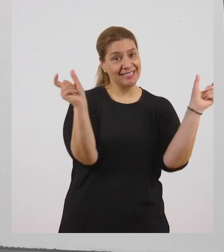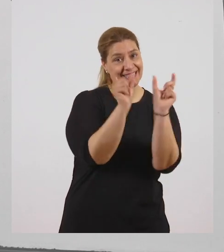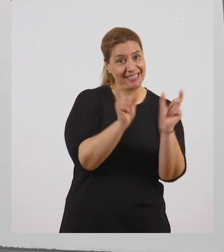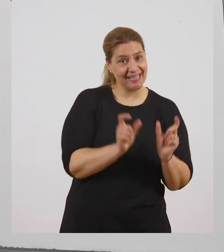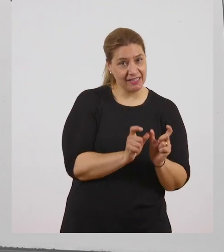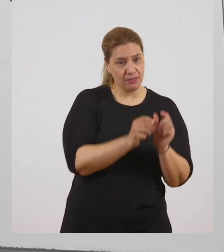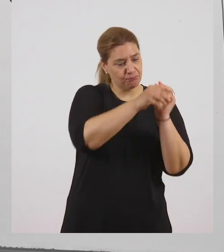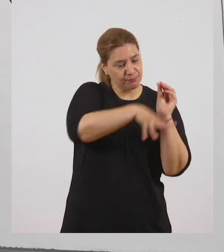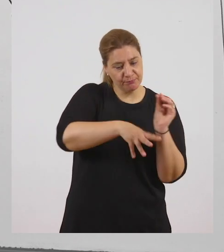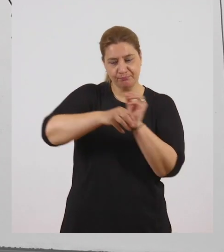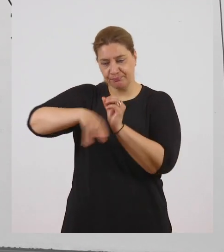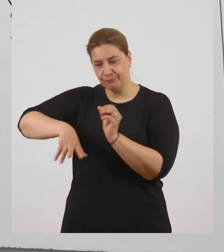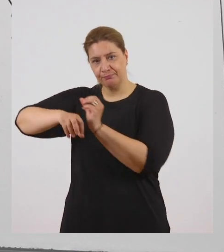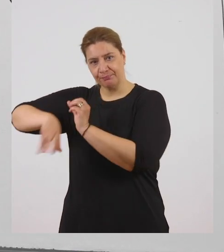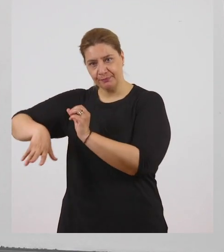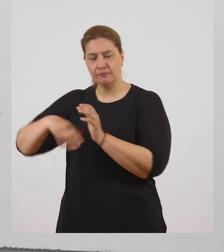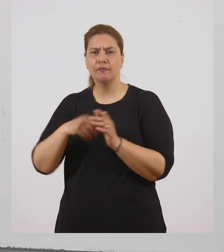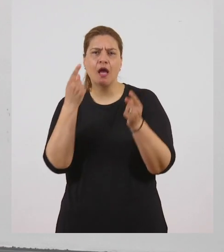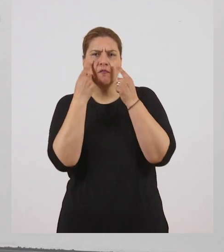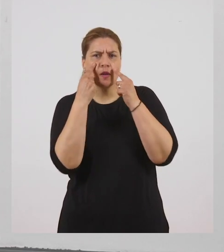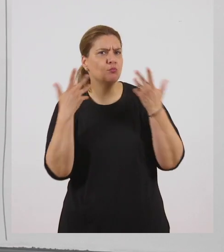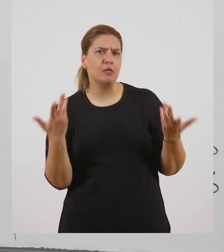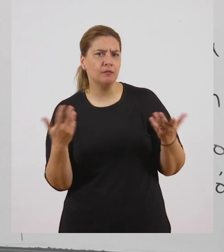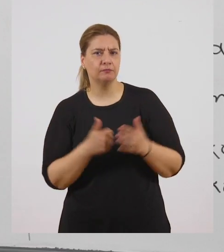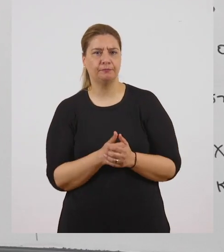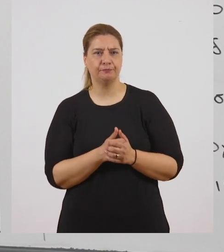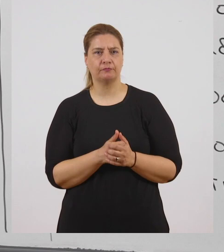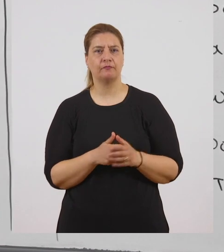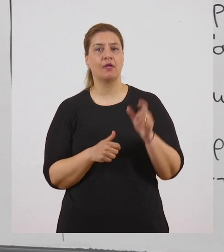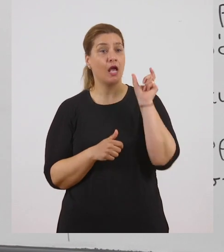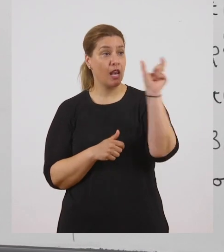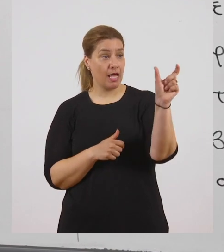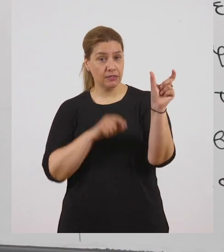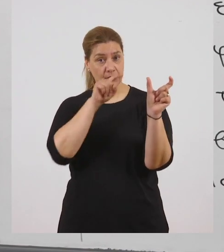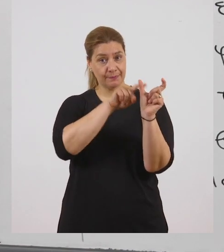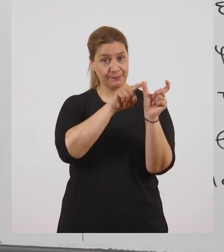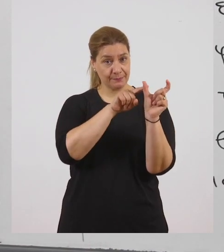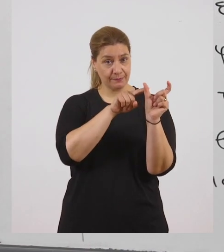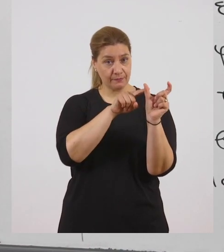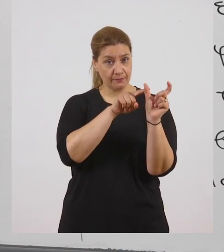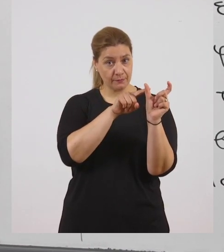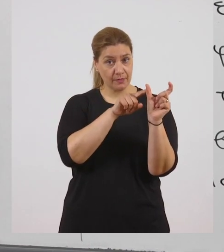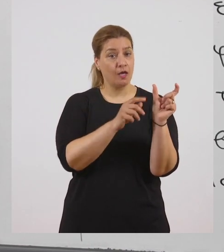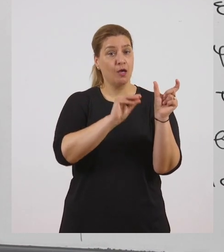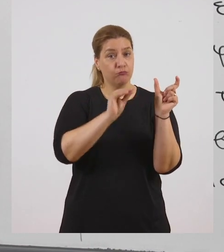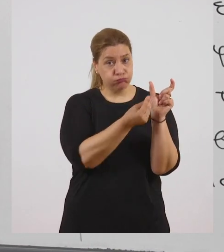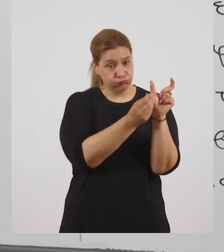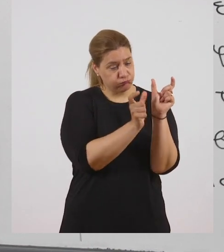Παρατηρούμε ότι οι λέξεις που θα γράψουμε έχουν κοινά στοιχεία με τη μητέρα-λέξη.